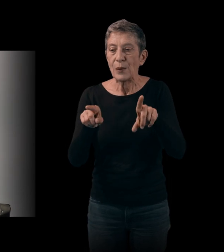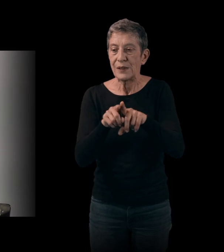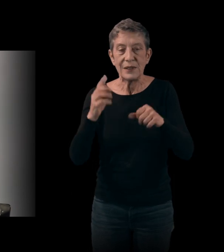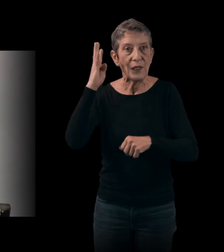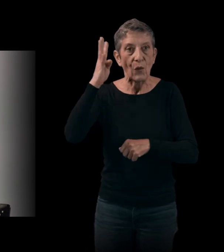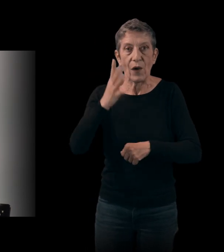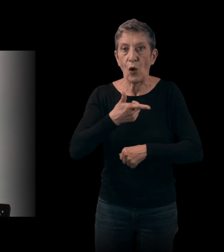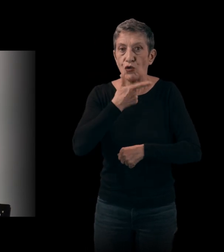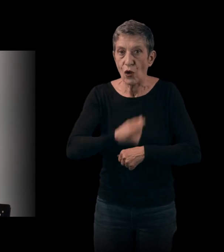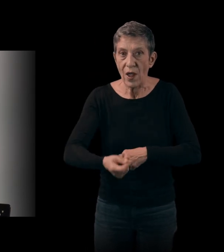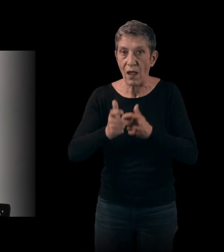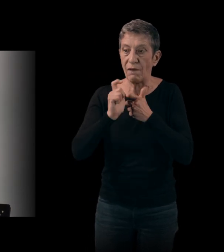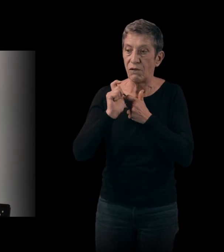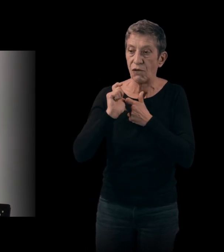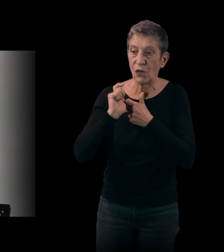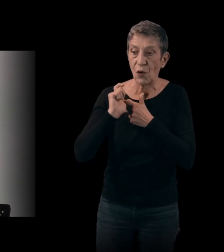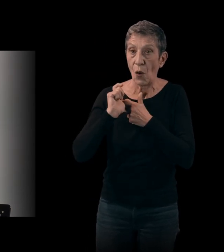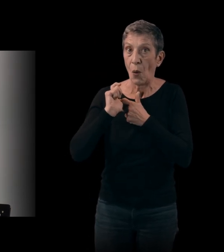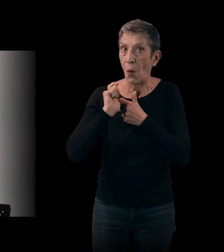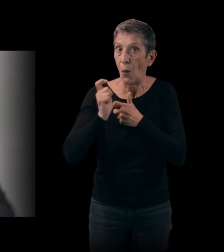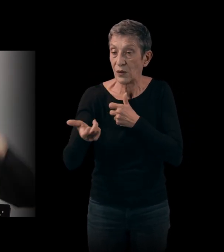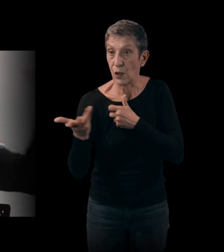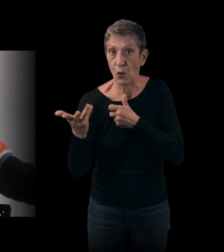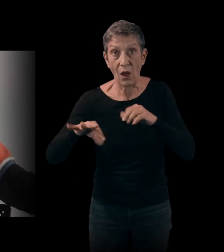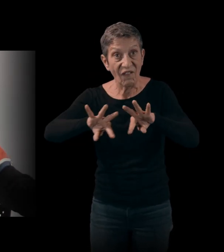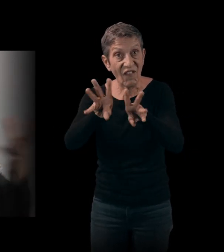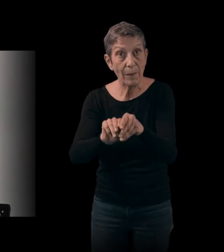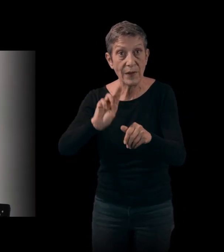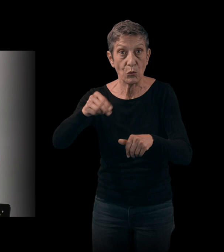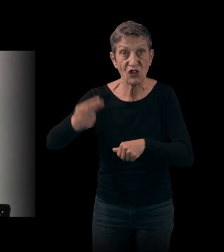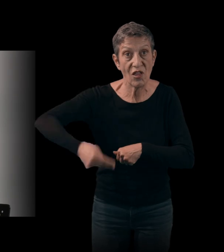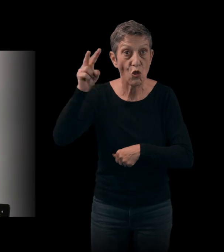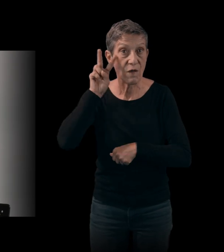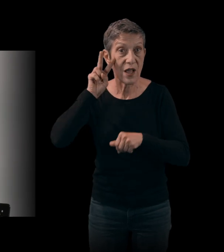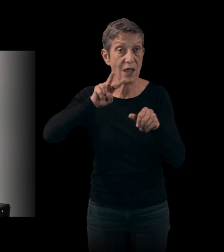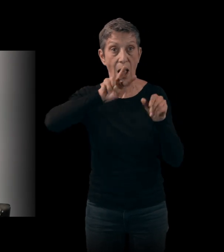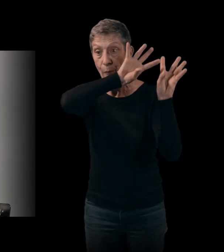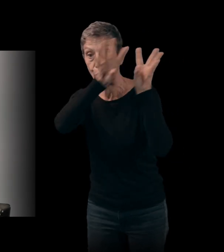conférence de Genève qui fait que ma famille a dû quitter le nord du Vietnam pour aller au sud et puis ensuite partir en France.